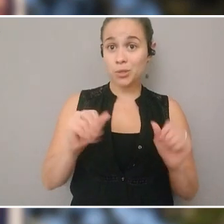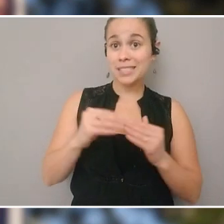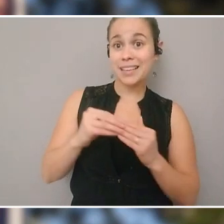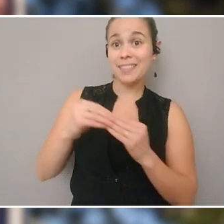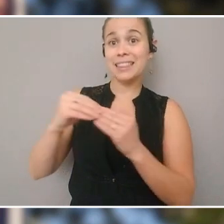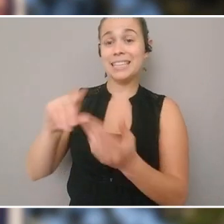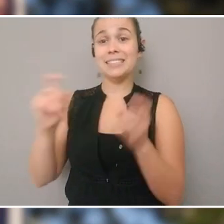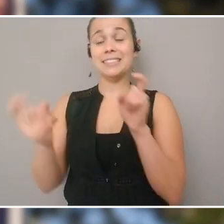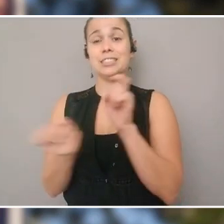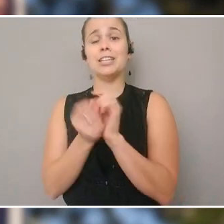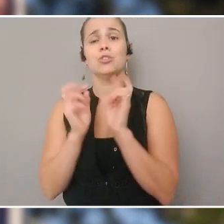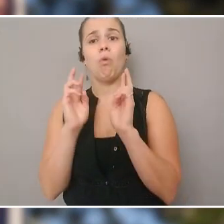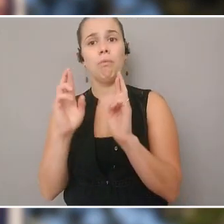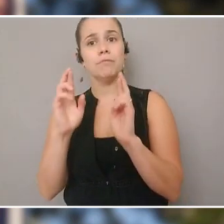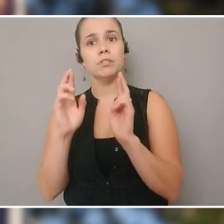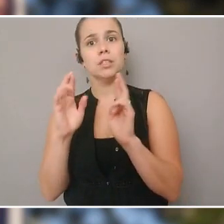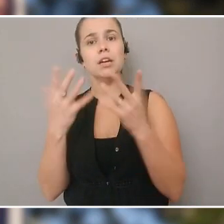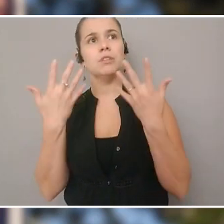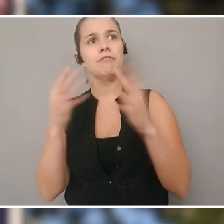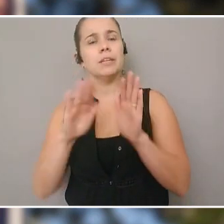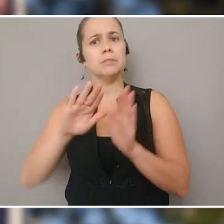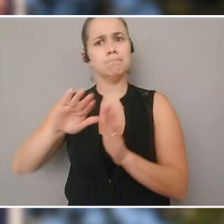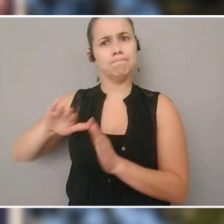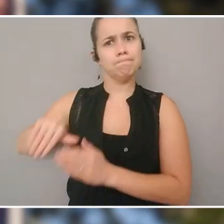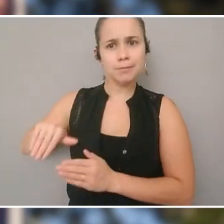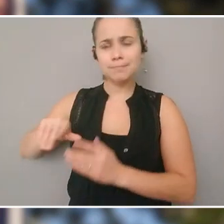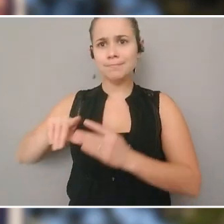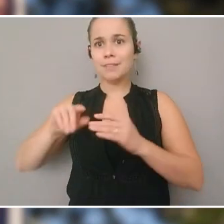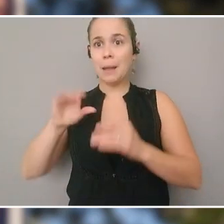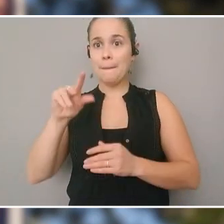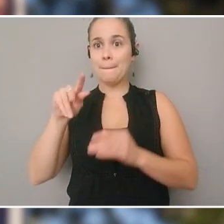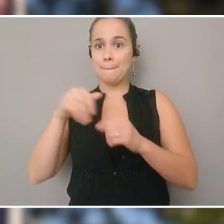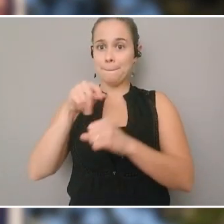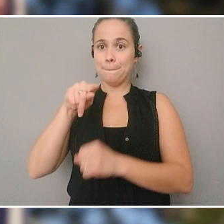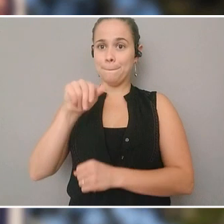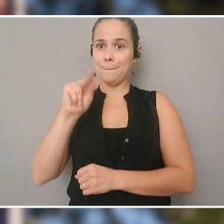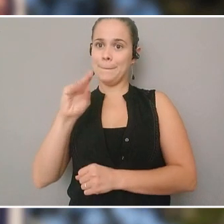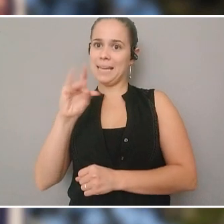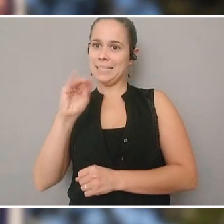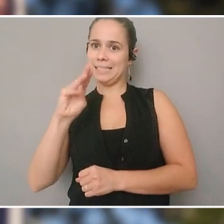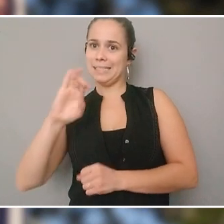salimos de esta pandemia. El cambio